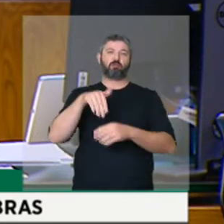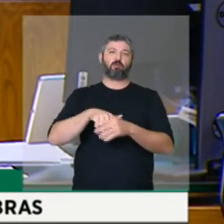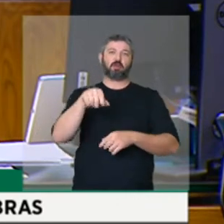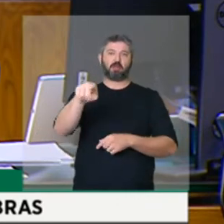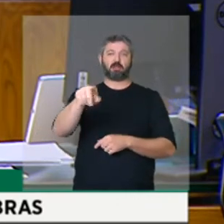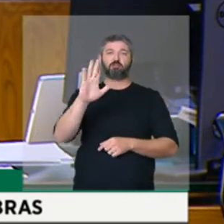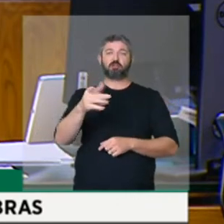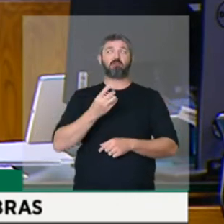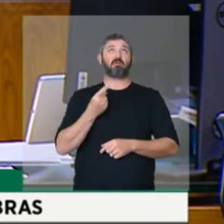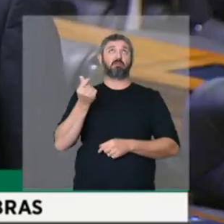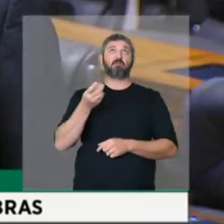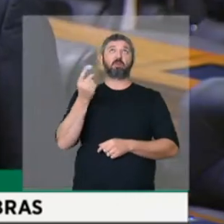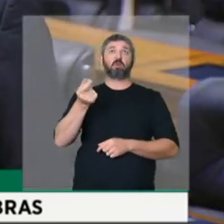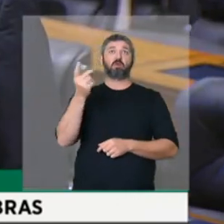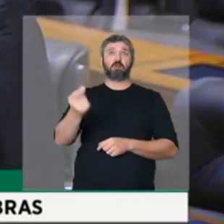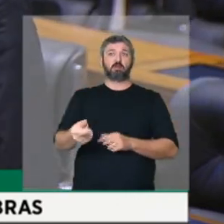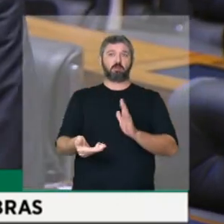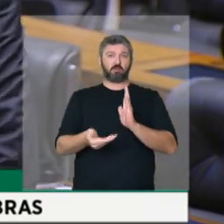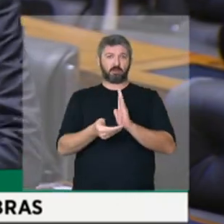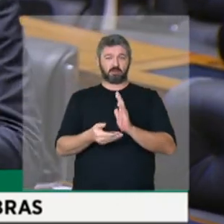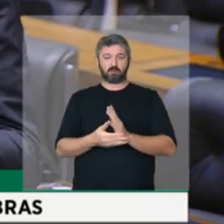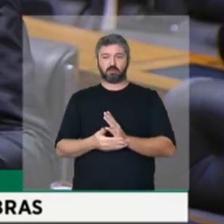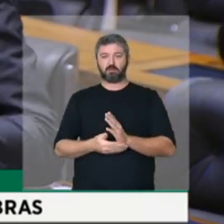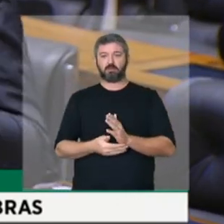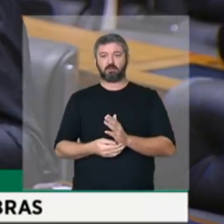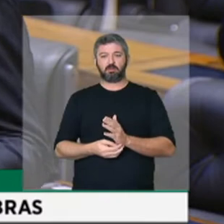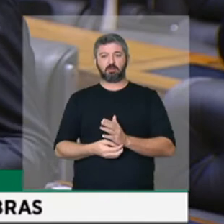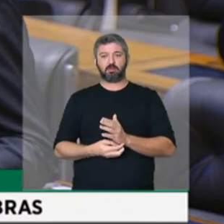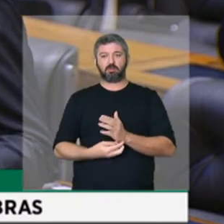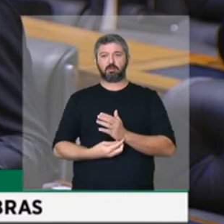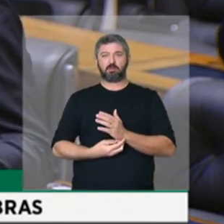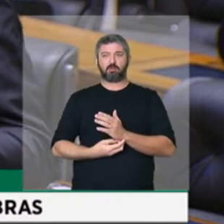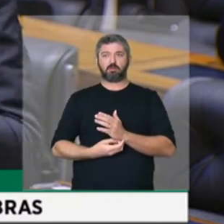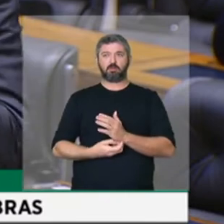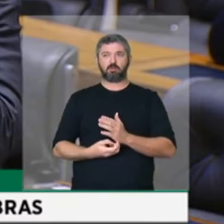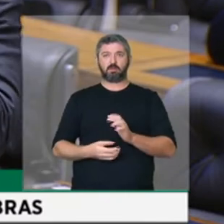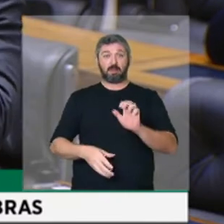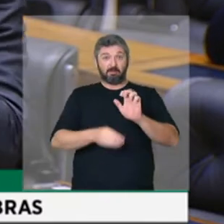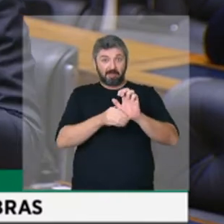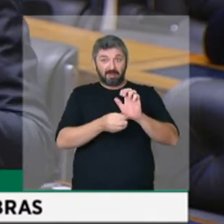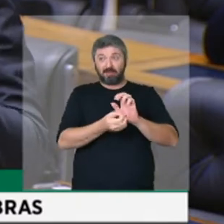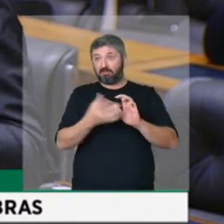QUE TEM ESTA EMPRESA. PARA O DESENVOLVIMENTO NACIONAL, MUITO OBRIGADA. -- [PRESIDENTE]: COMO ORIENTA O GOVERNO? -- [DEPUTADO]: O GOVERNO ORIENTA NÃO, SENHOR PRESIDENTE, QUEREMOS VOTAR...